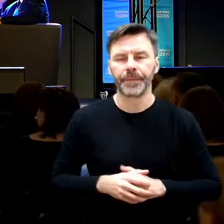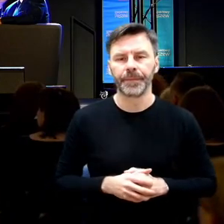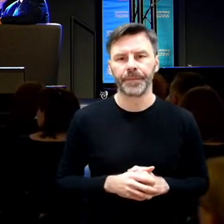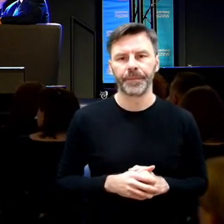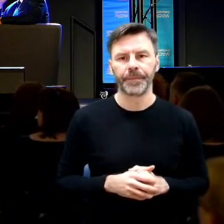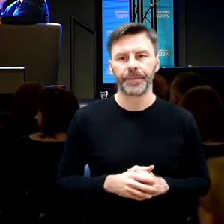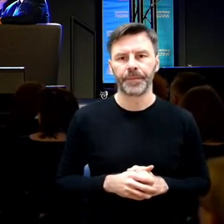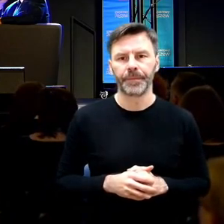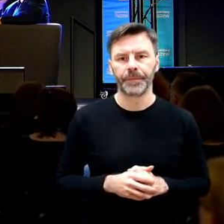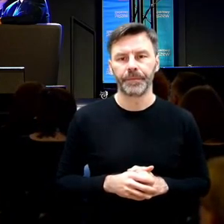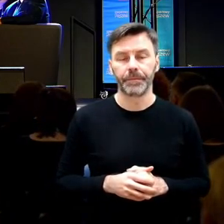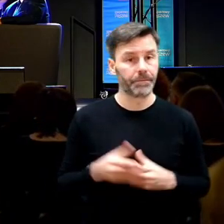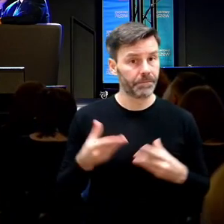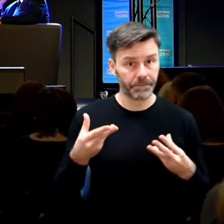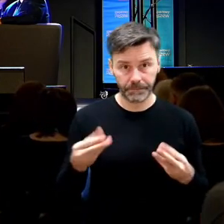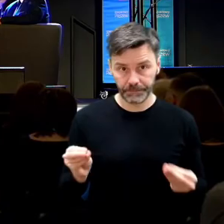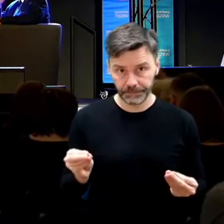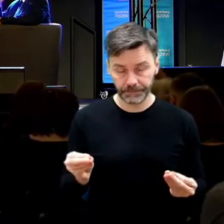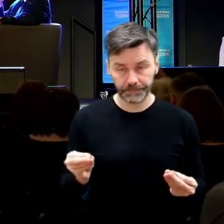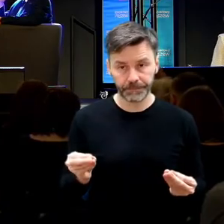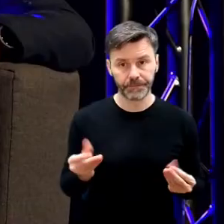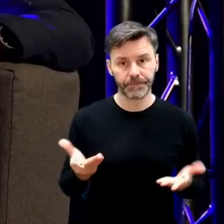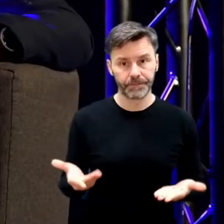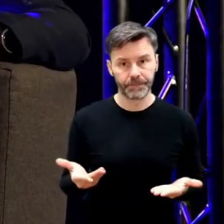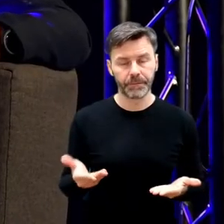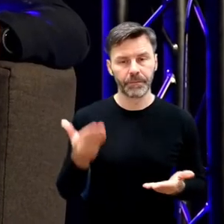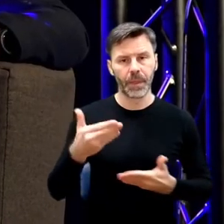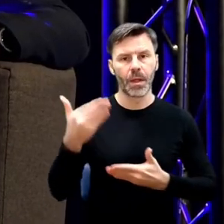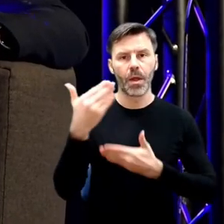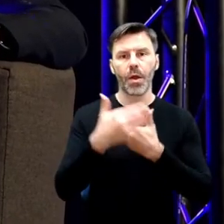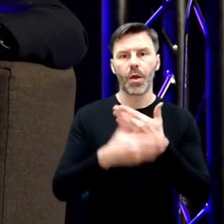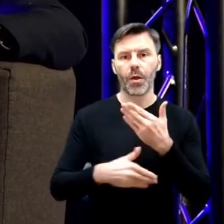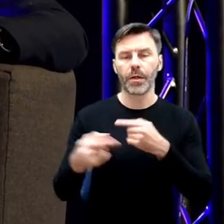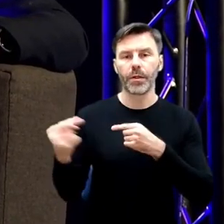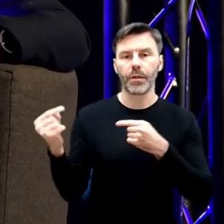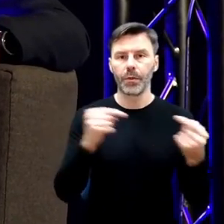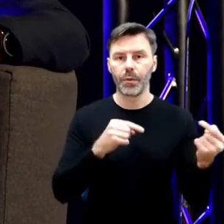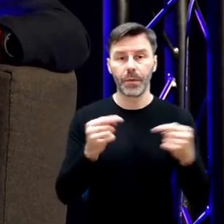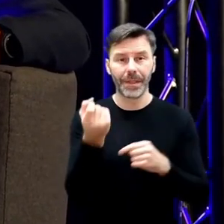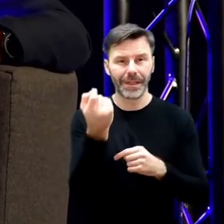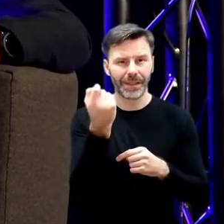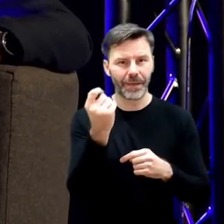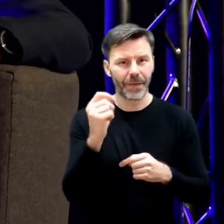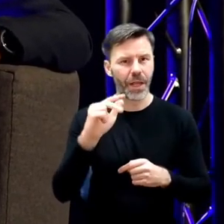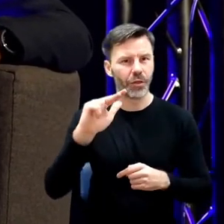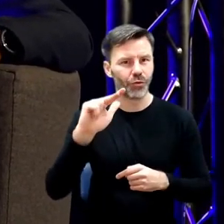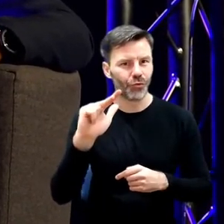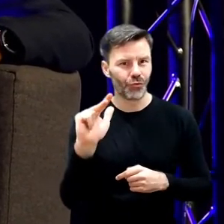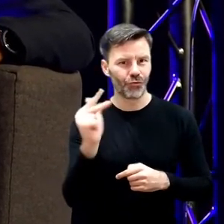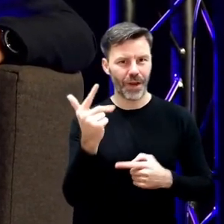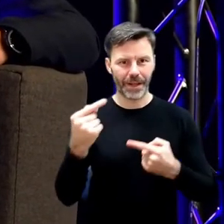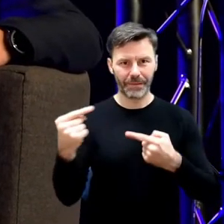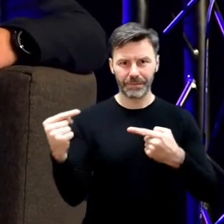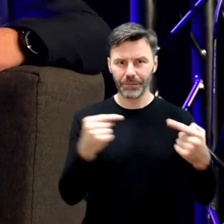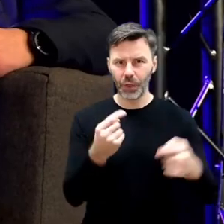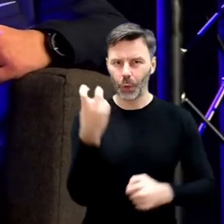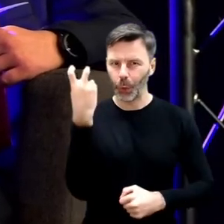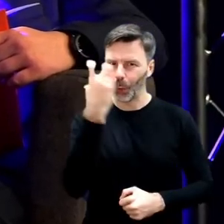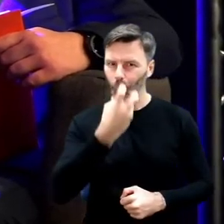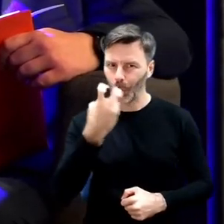A jeżeli nie ma, no to będziemy kończyć tę dyskusję, bo jeszcze przed nami trzecia bardzo ciekawa debata, do której zapraszamy za 15 minut.